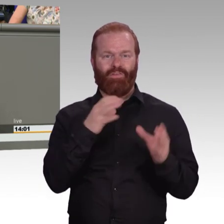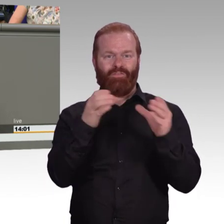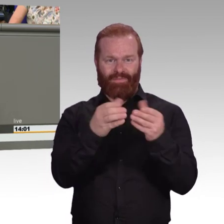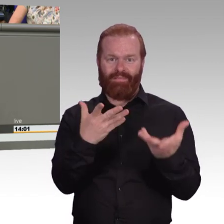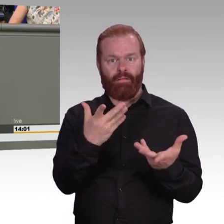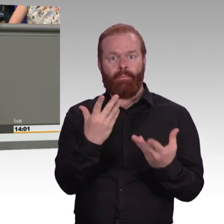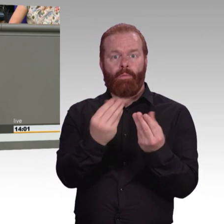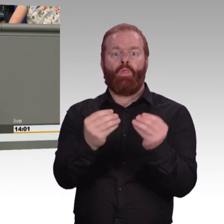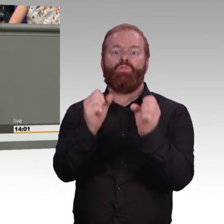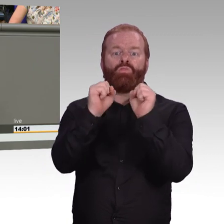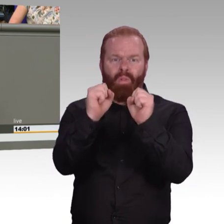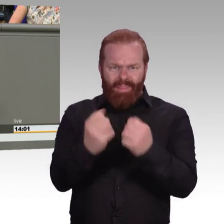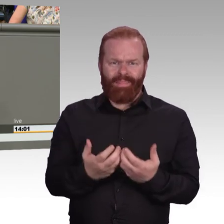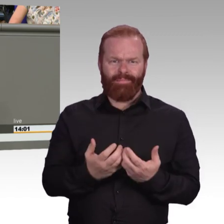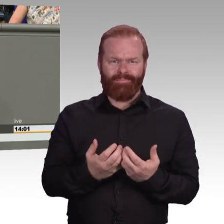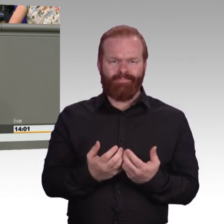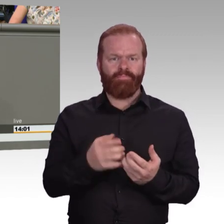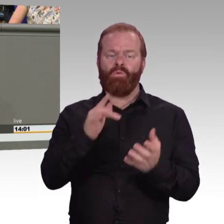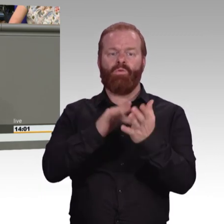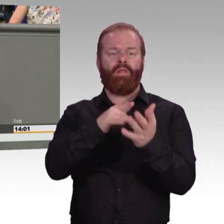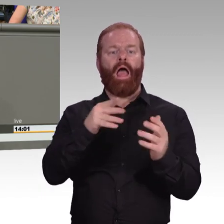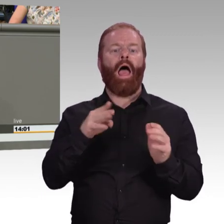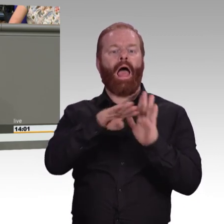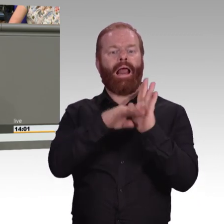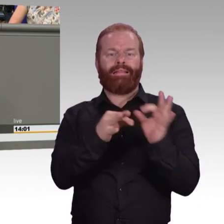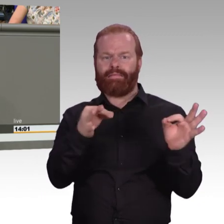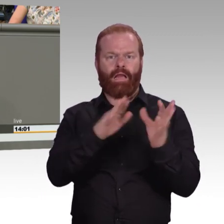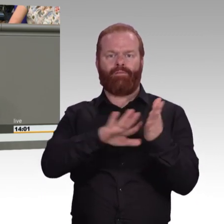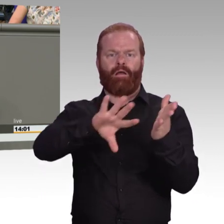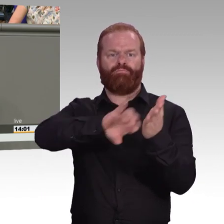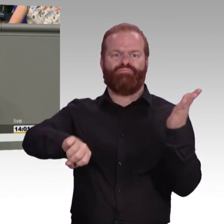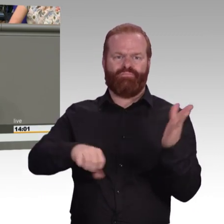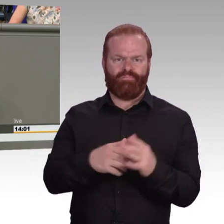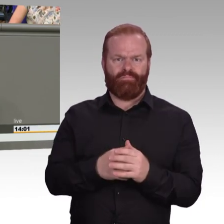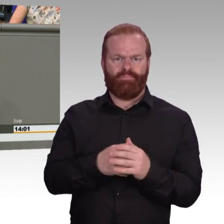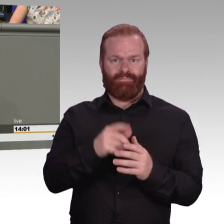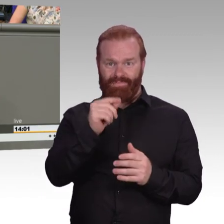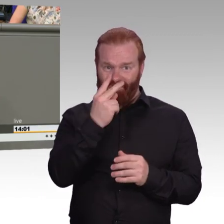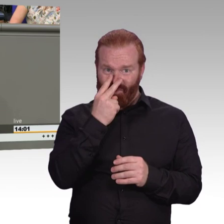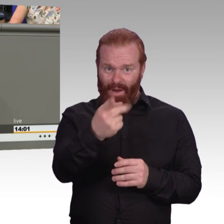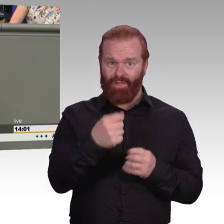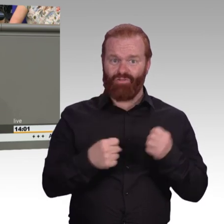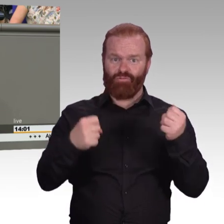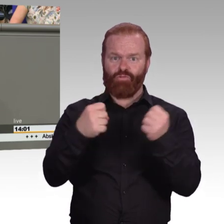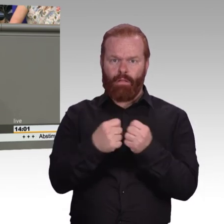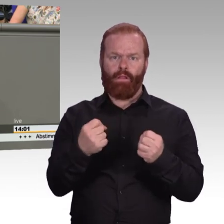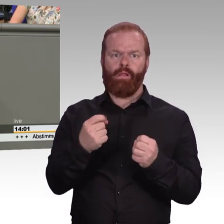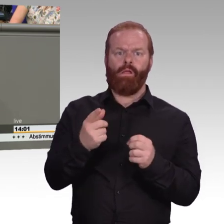Sie gehört zu den schwersten Verletzungen des Kindeswohls. Das Kindeswohl ist das Leitmotiv der UN-Kinderrechtskonvention